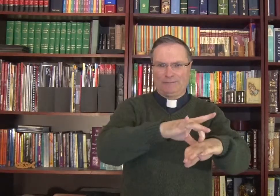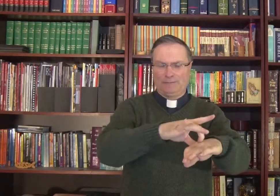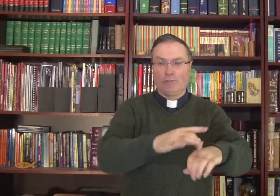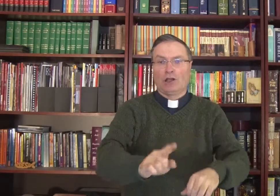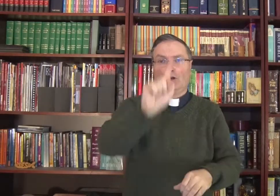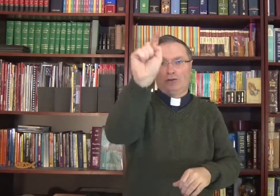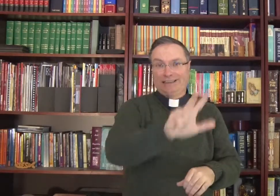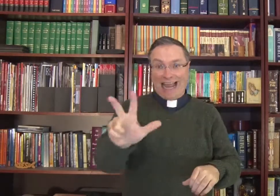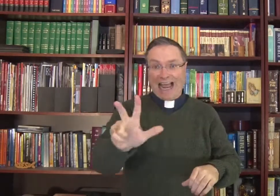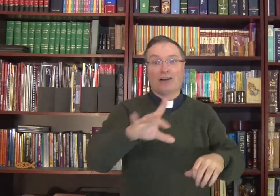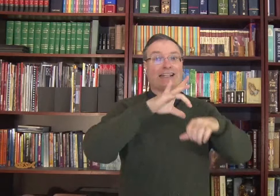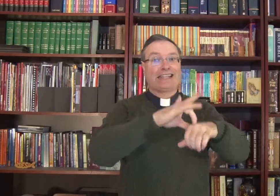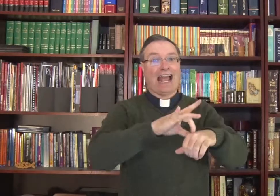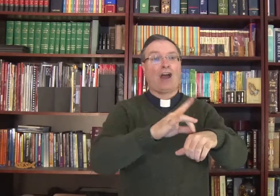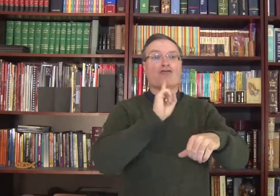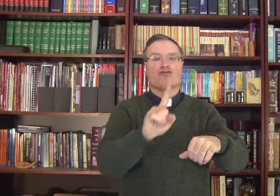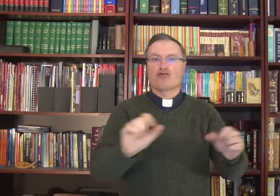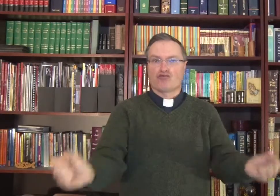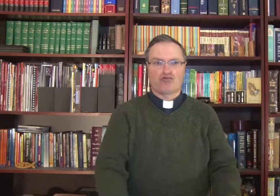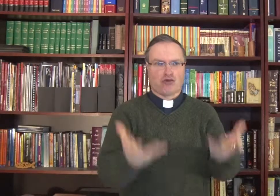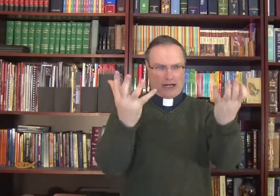Le tiers de la terre fut brûlé,